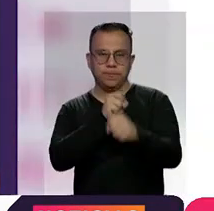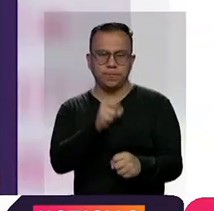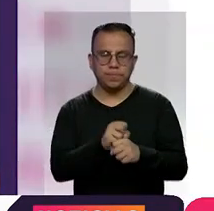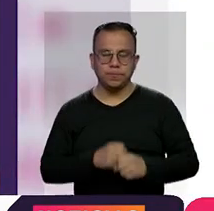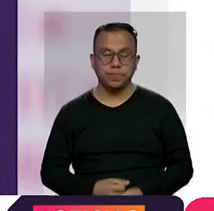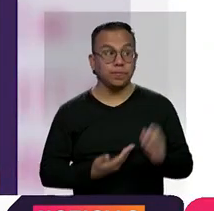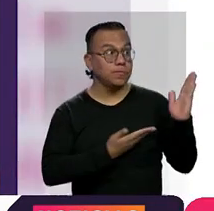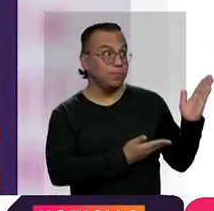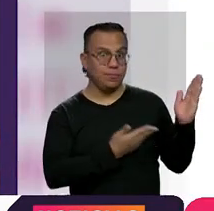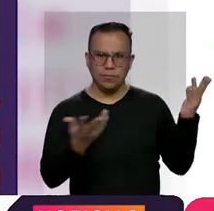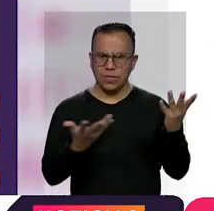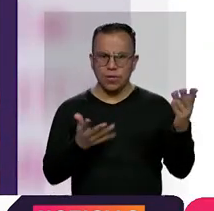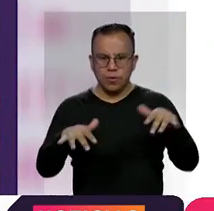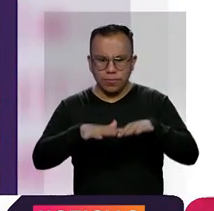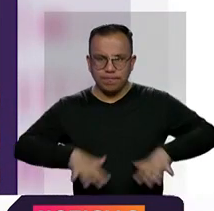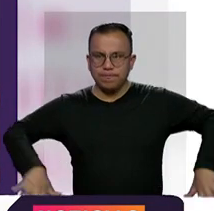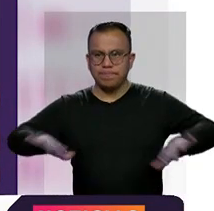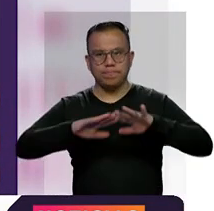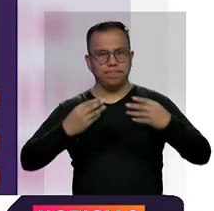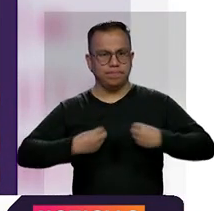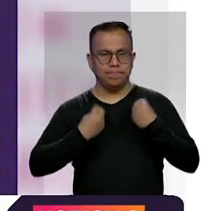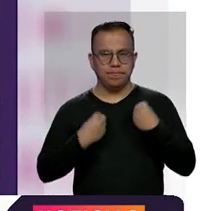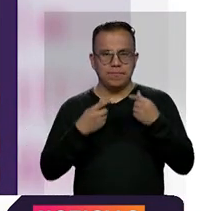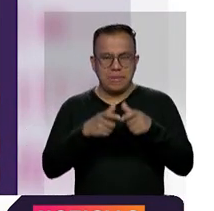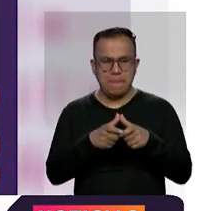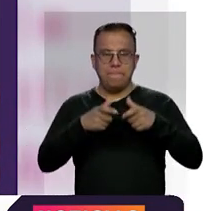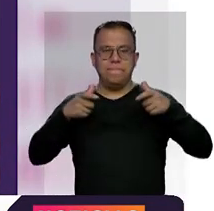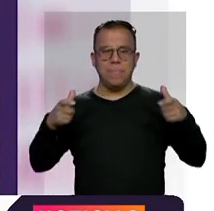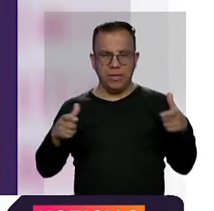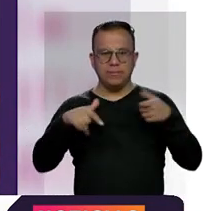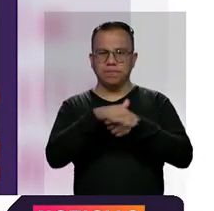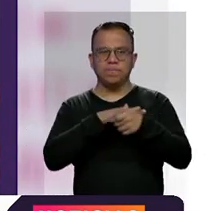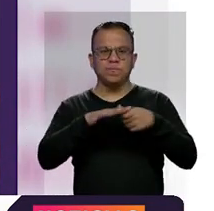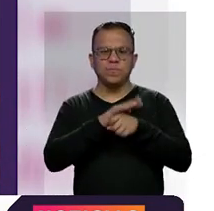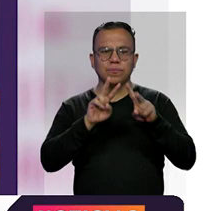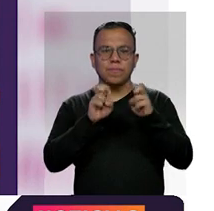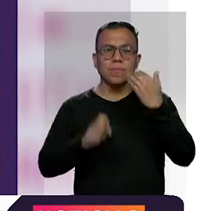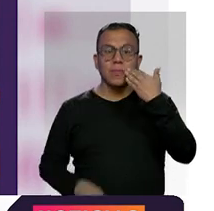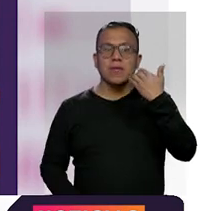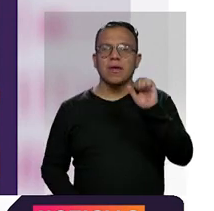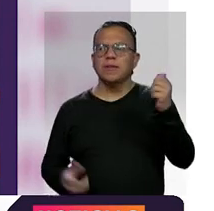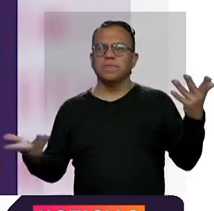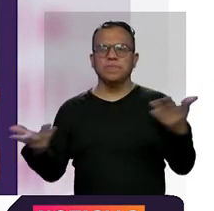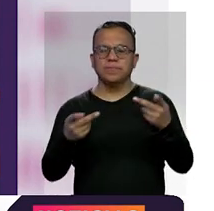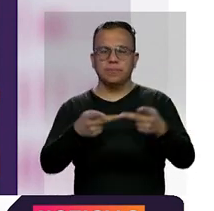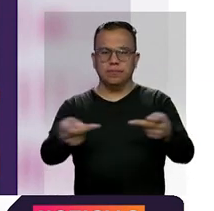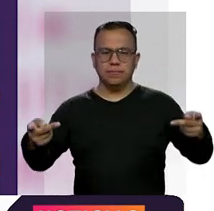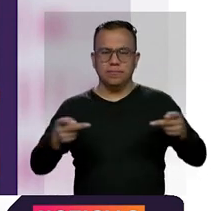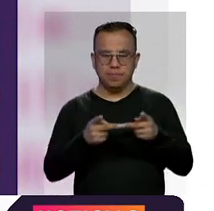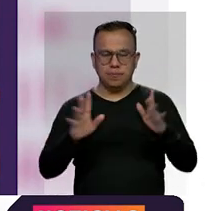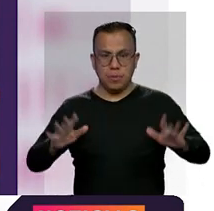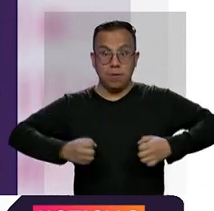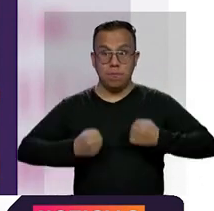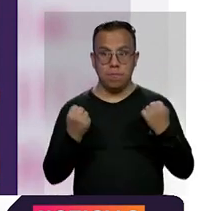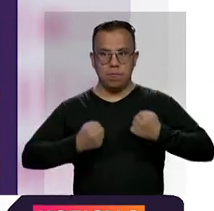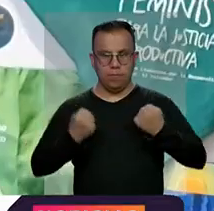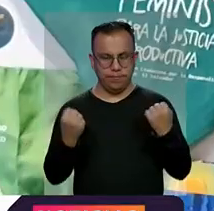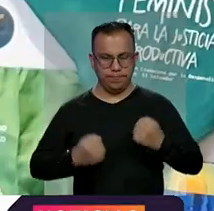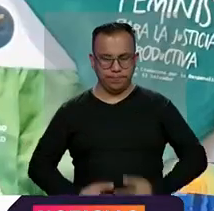A JóVENES ENTRE LOS 19 Y 25 AñOS SEGUIDO POR MUJERES ENTRE LOS 26